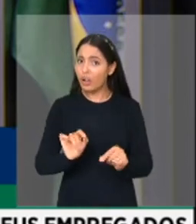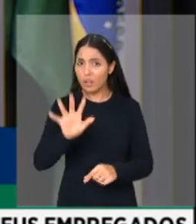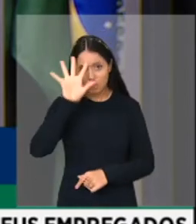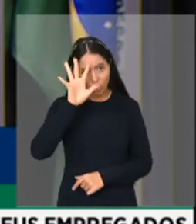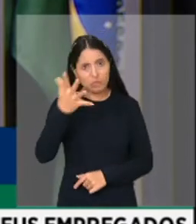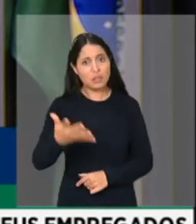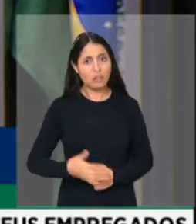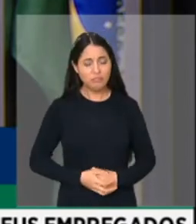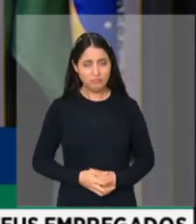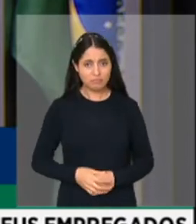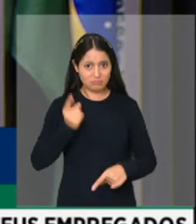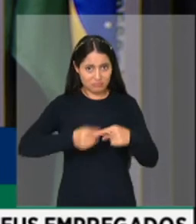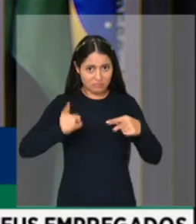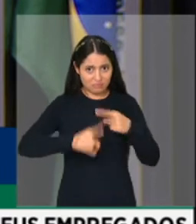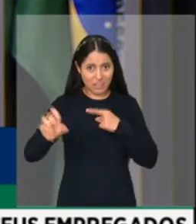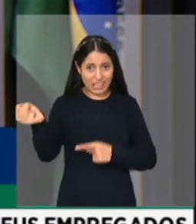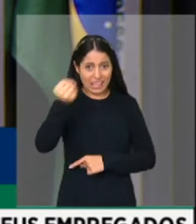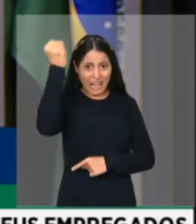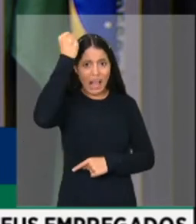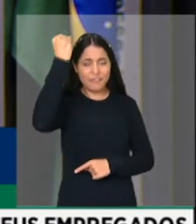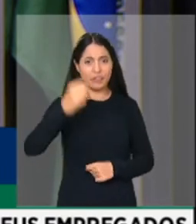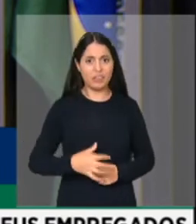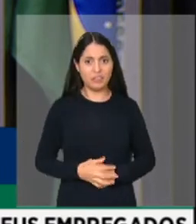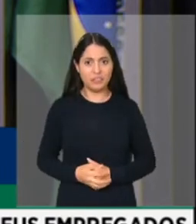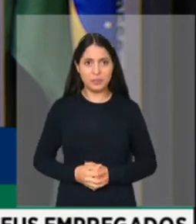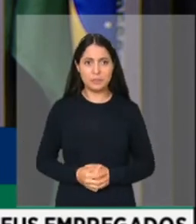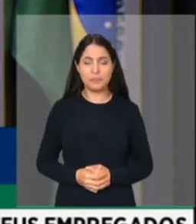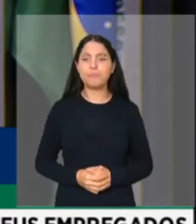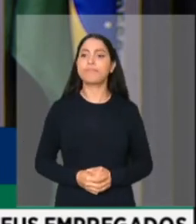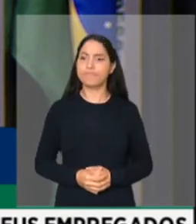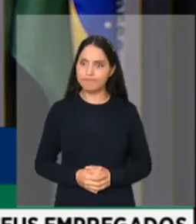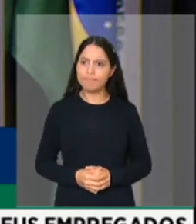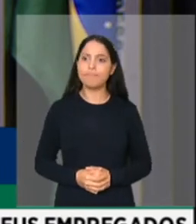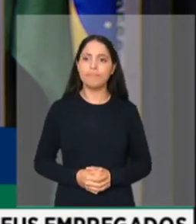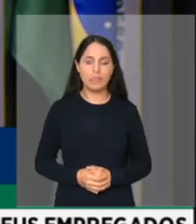ESSE GRAVE PROBLEMA QUE O BRASIL ESTÁ ENFRENTANDO. NÓS NÃO PODEMOS NOS ACOSTUMAR COM OS NÚMEROS. ESSES NÚMEROS